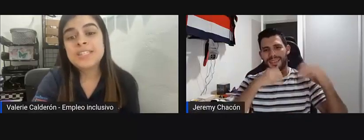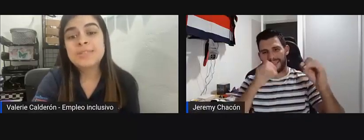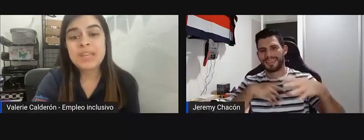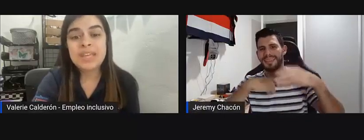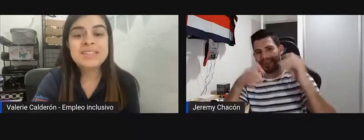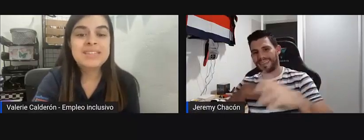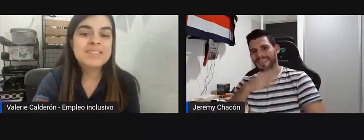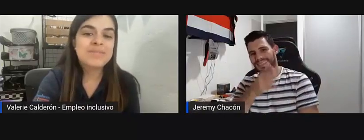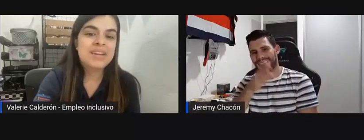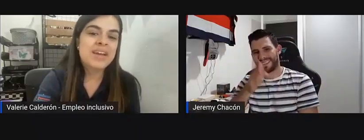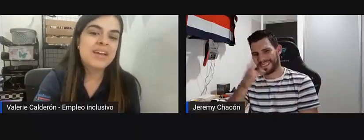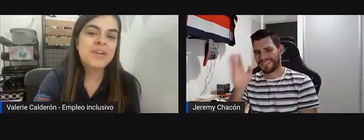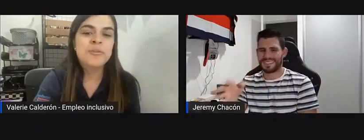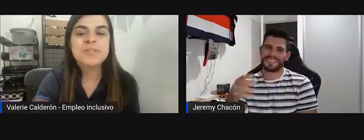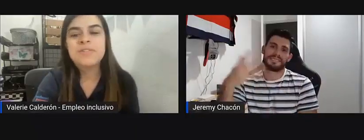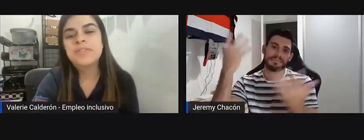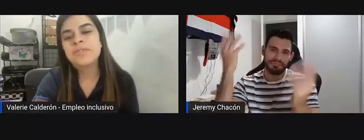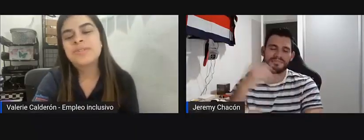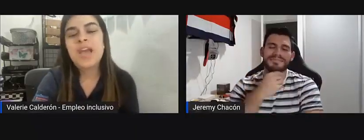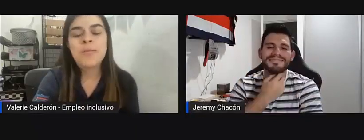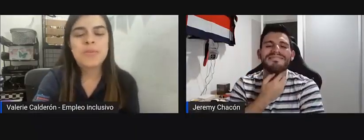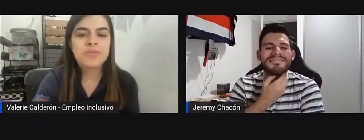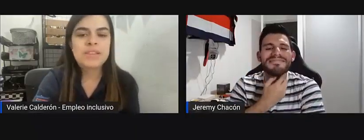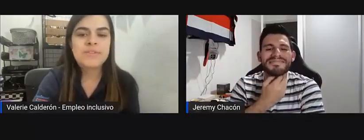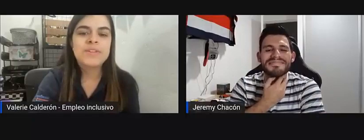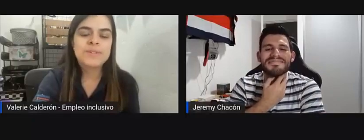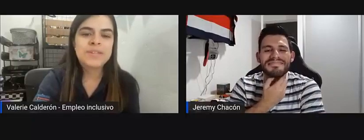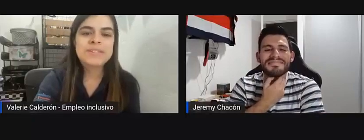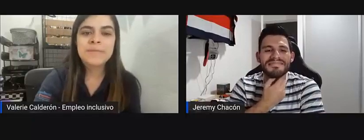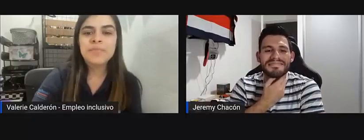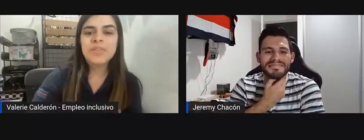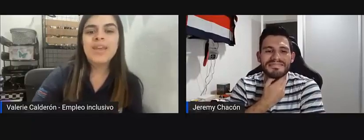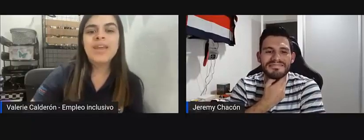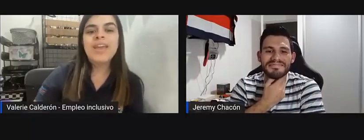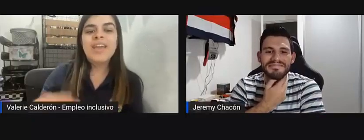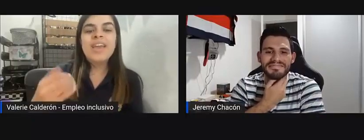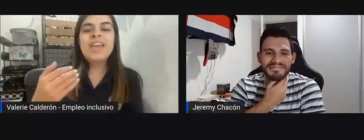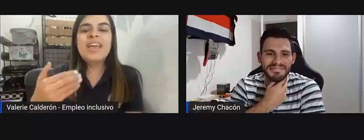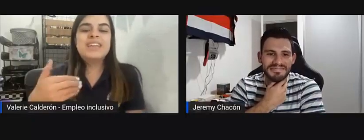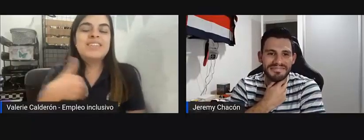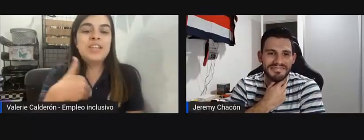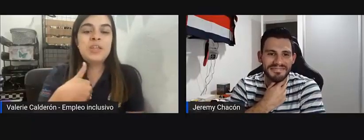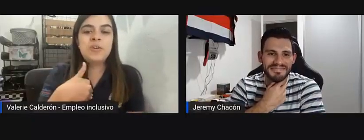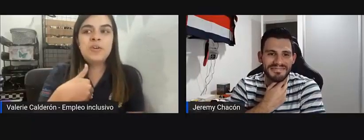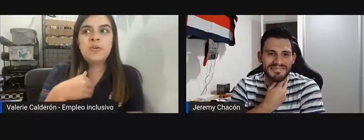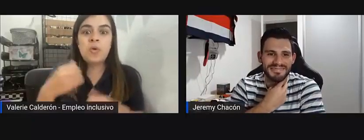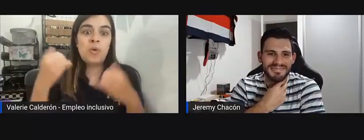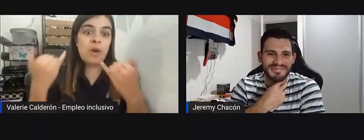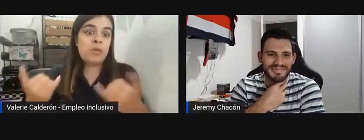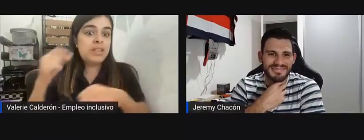experiencias verdad en algunos ser renunciado por diferentes razones y has tenido o ahorita